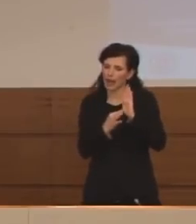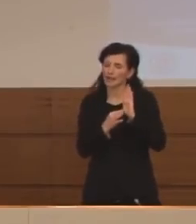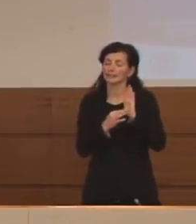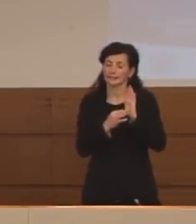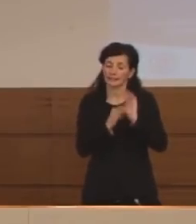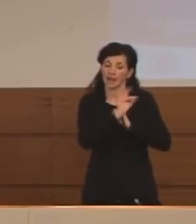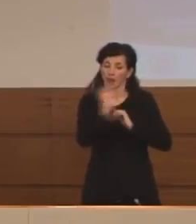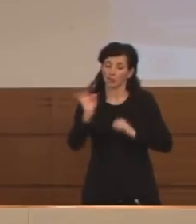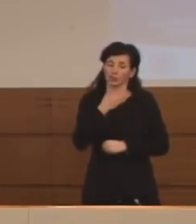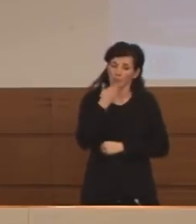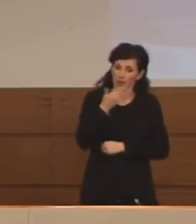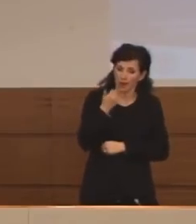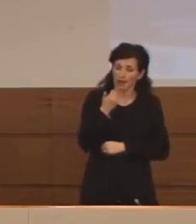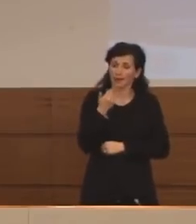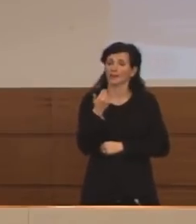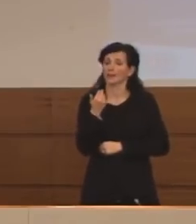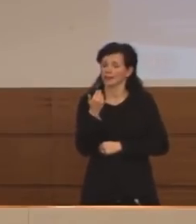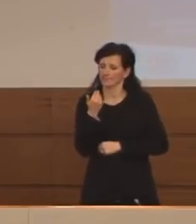Ricordo che ancora oggi il sistema Italia